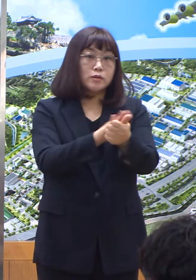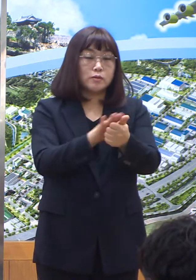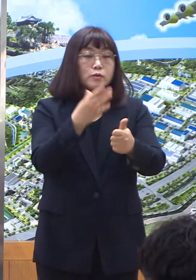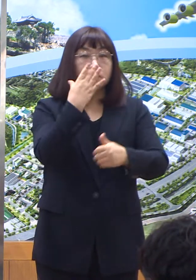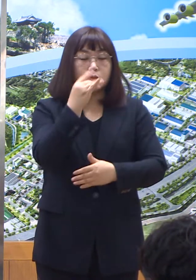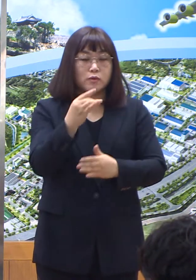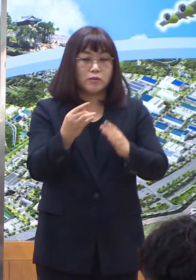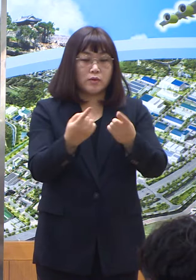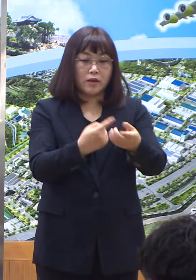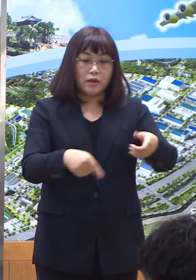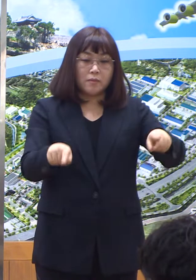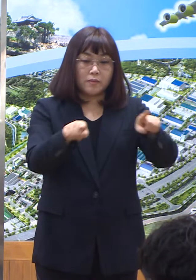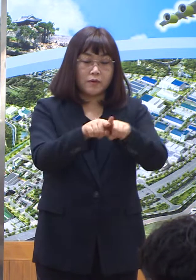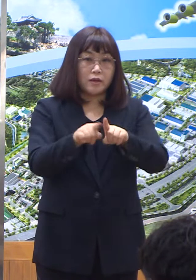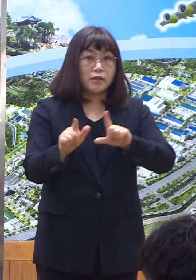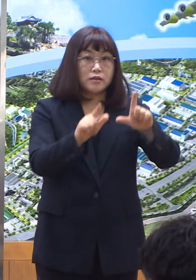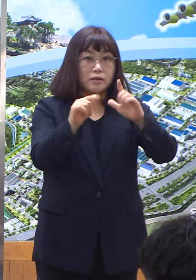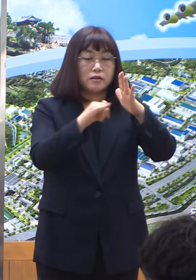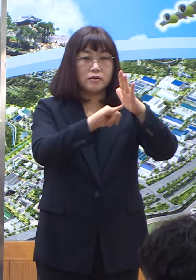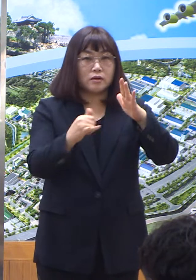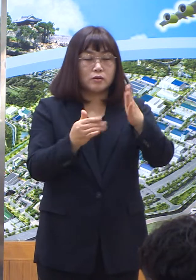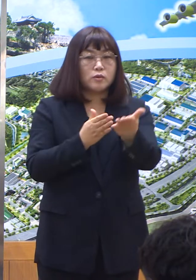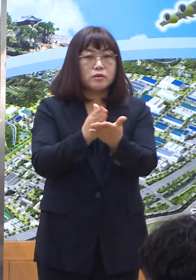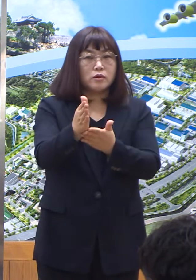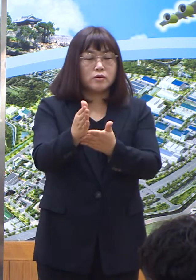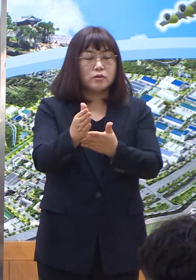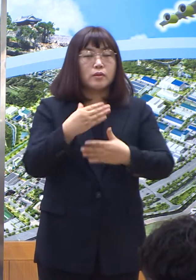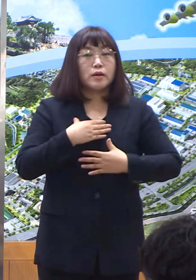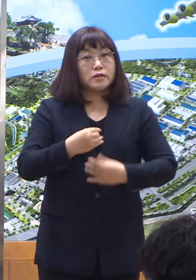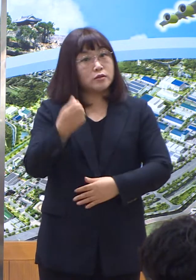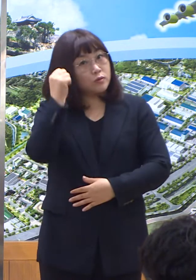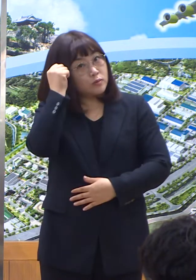동거가족 전용 안전숙소도 차질없이 운영하여